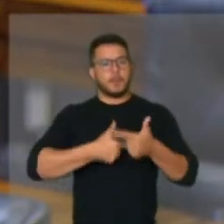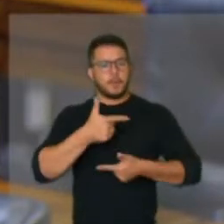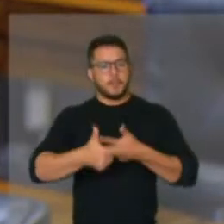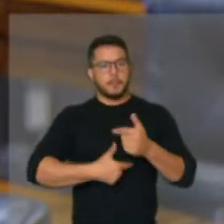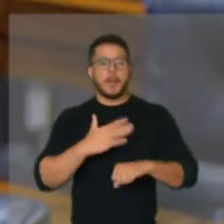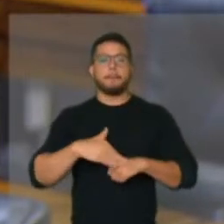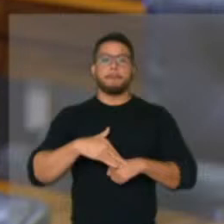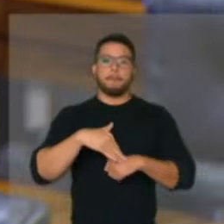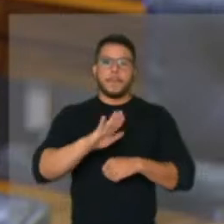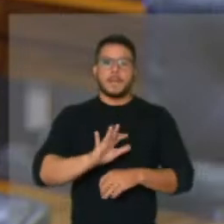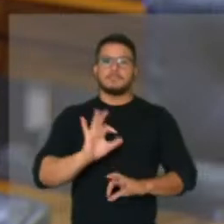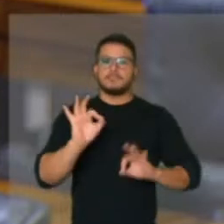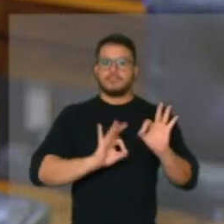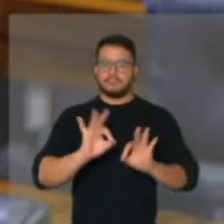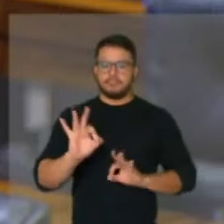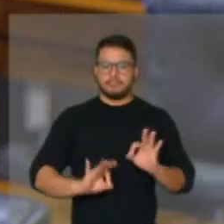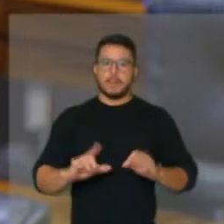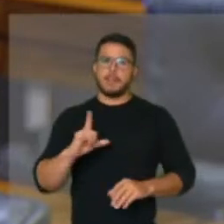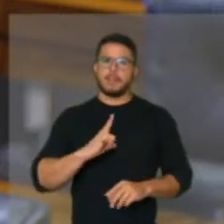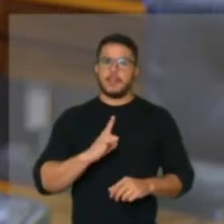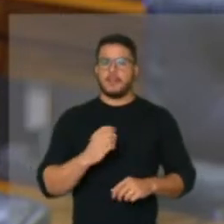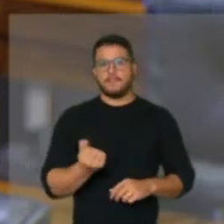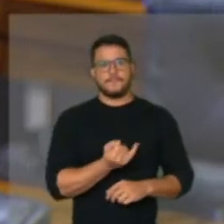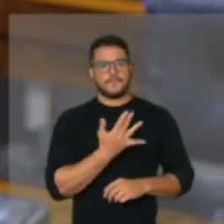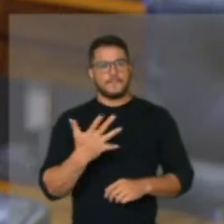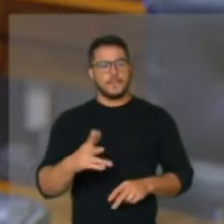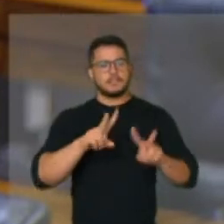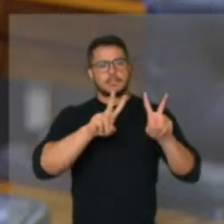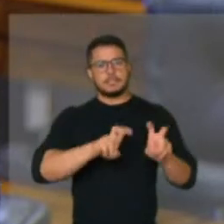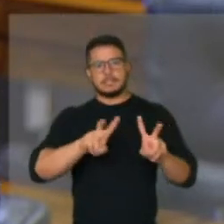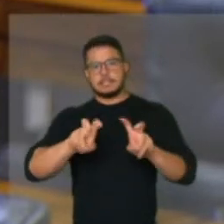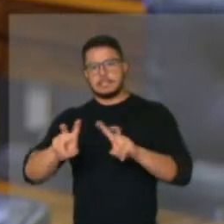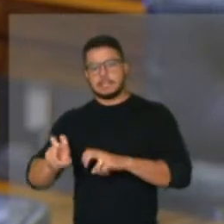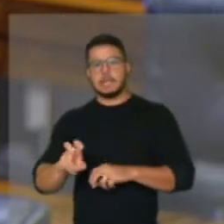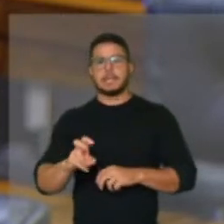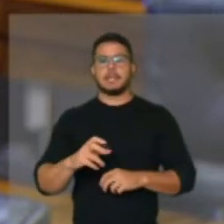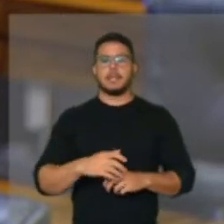DE LEGISLAR TEMAS ÁRIDOS COMO LICENCIAMENTO AMBIENTAL, REGULARIZAÇÃO FUNDIÁRIA, A